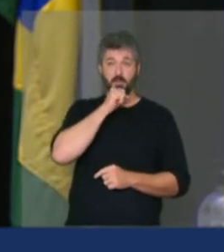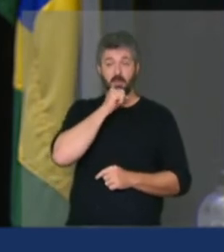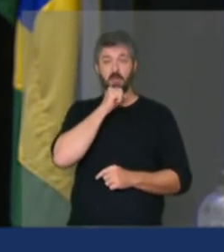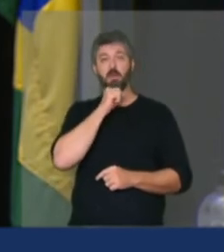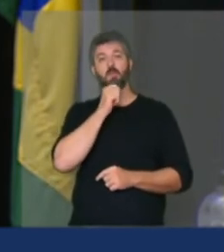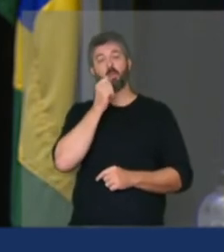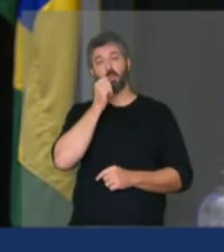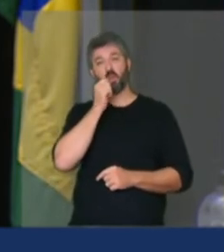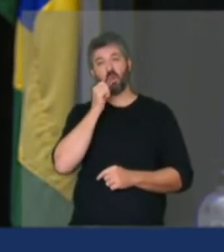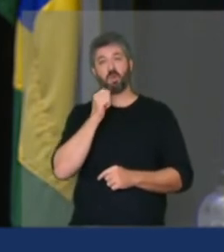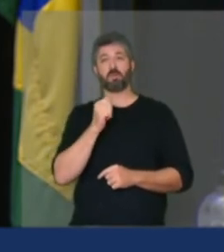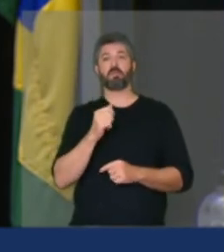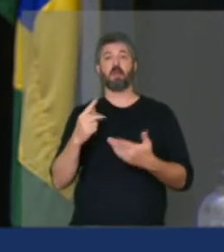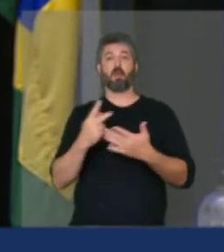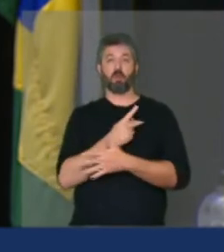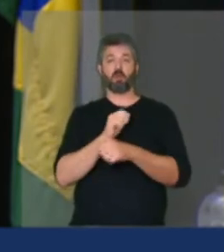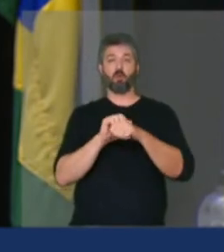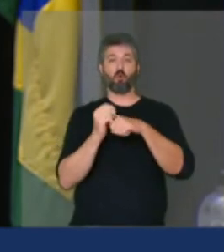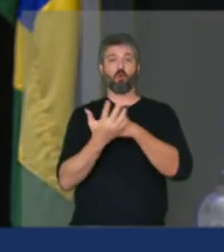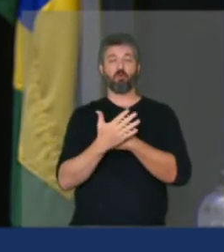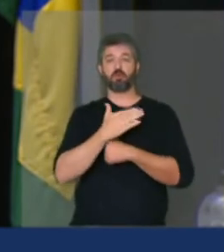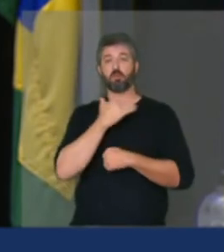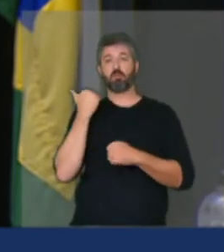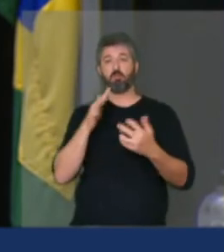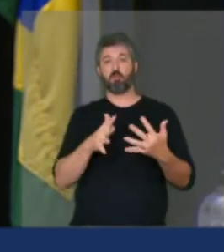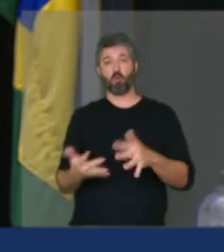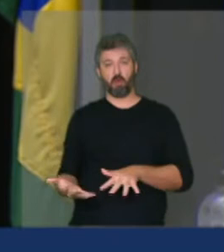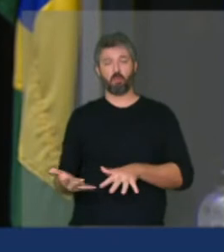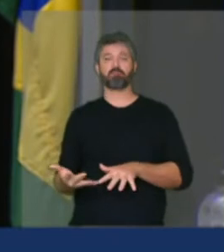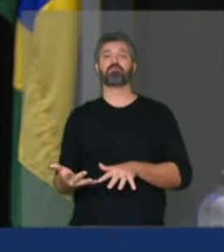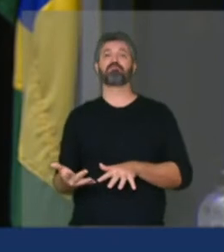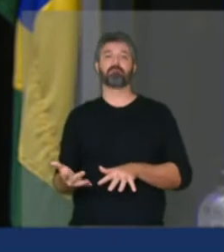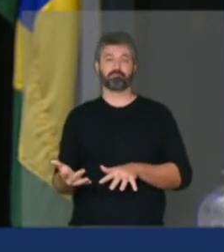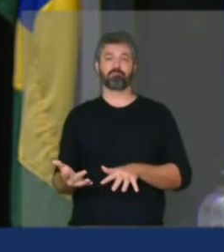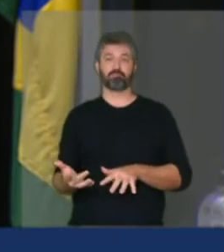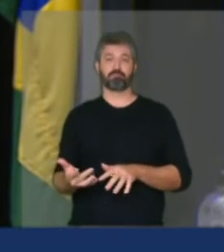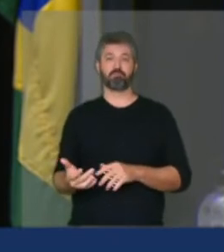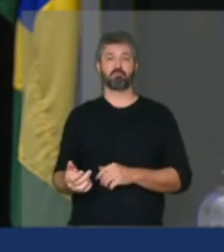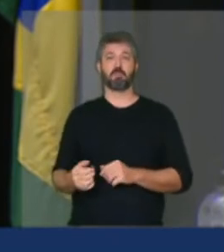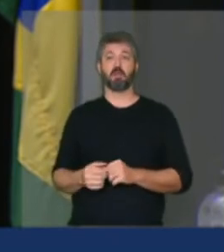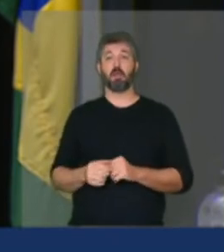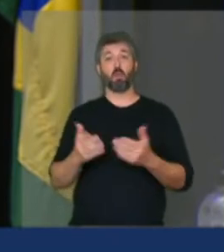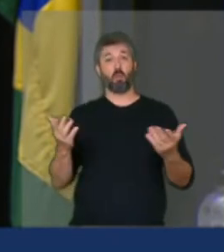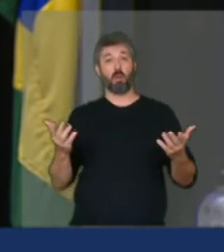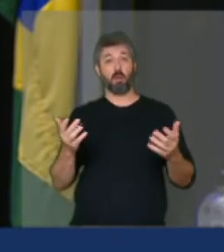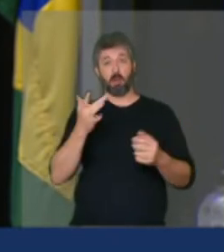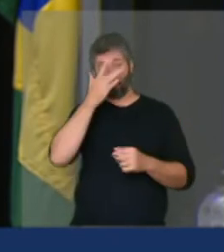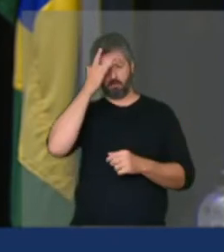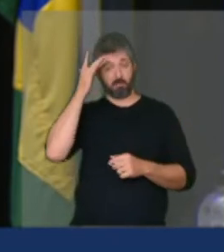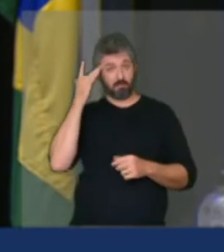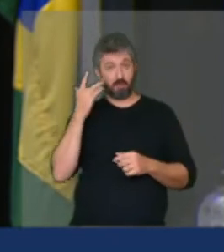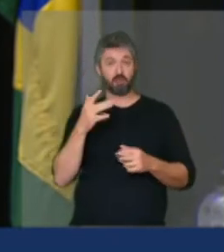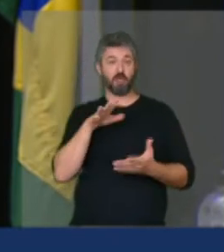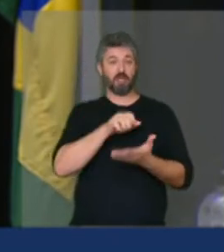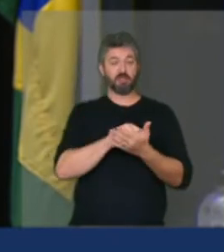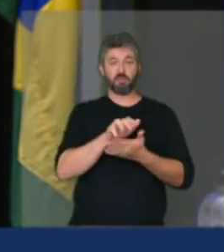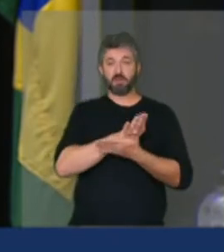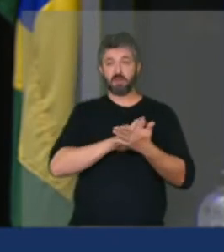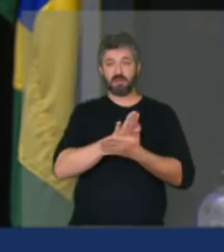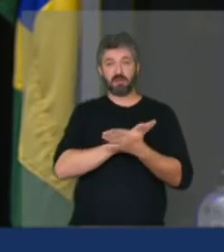PAIS E MÃES FORAM VÍTIMAS DA COVID, FALECERAM FALECERAM. ORA SE UM VENDEDOR AMBULANTE SEM REGISTRO PERDE A VIDA NO COVID QUEM É QUE VAI